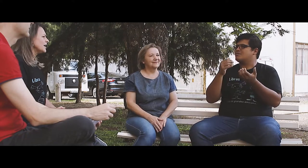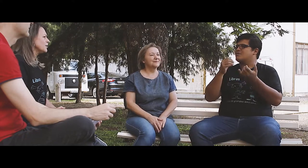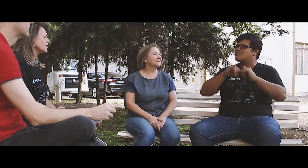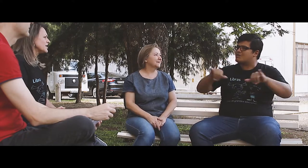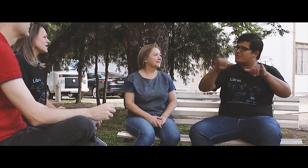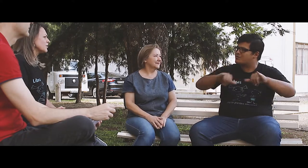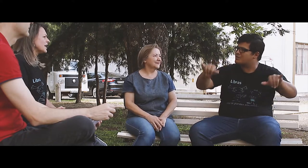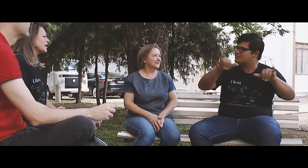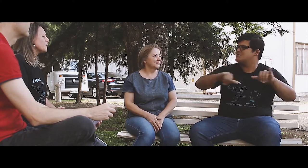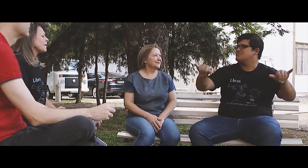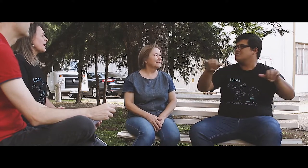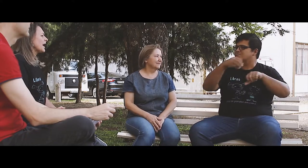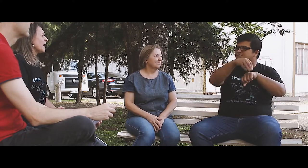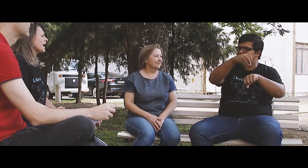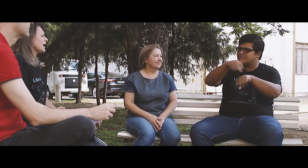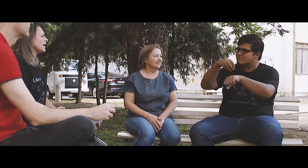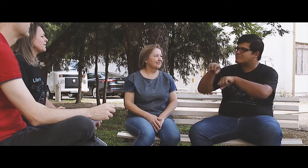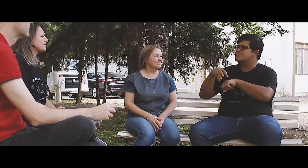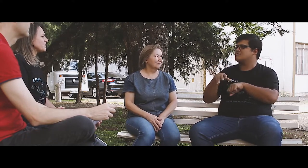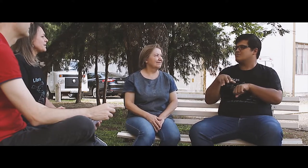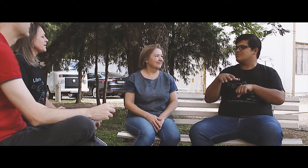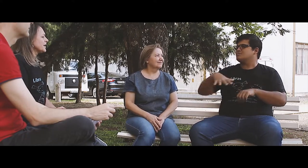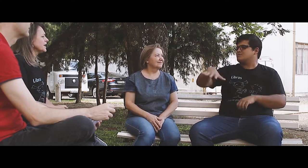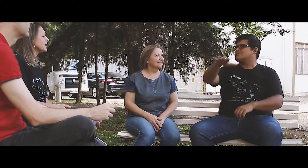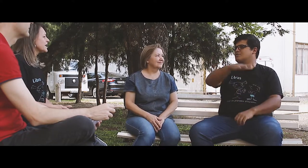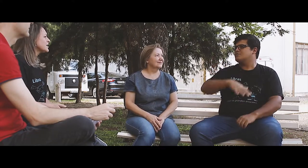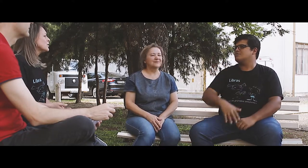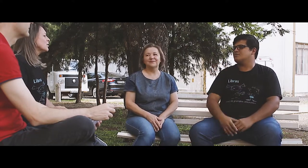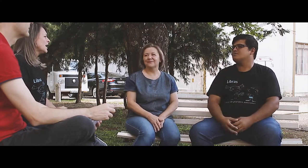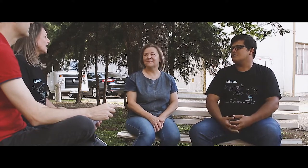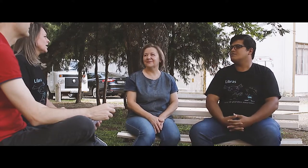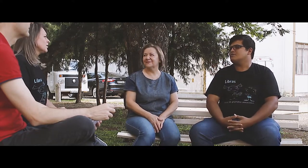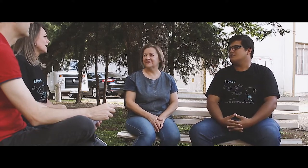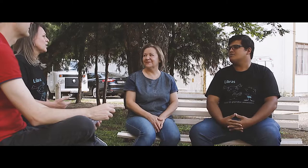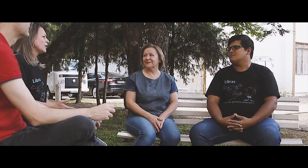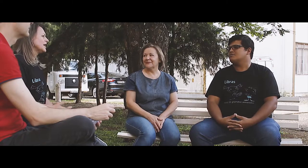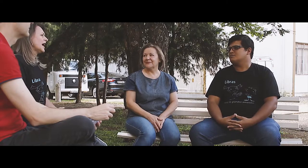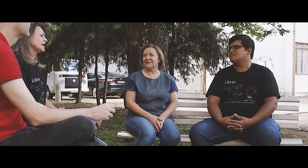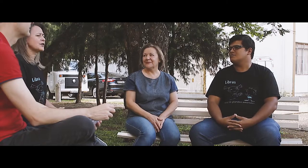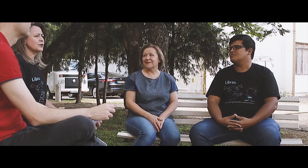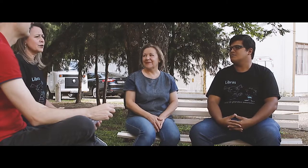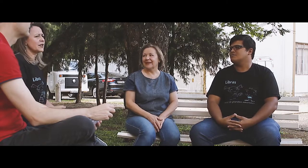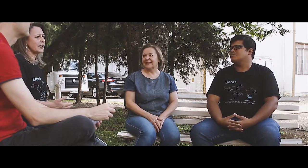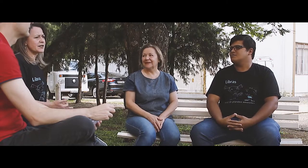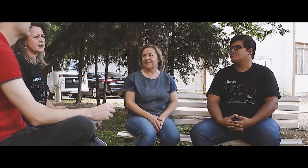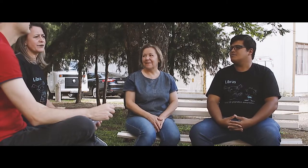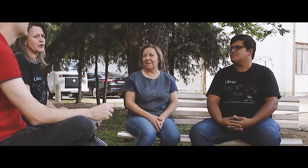muitas vezes, não têm interação com a comunidade surda, nessas informações